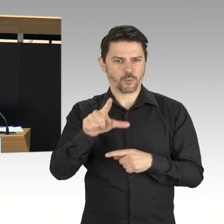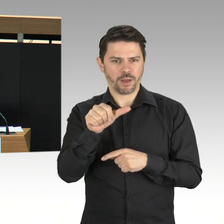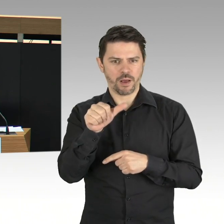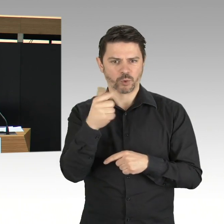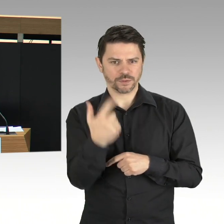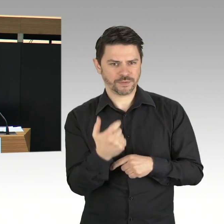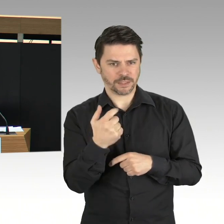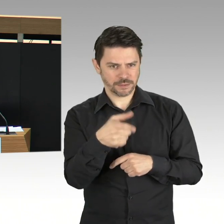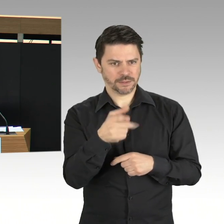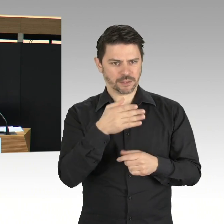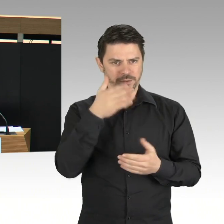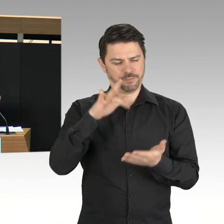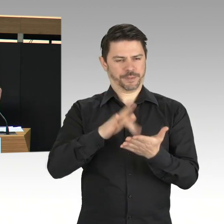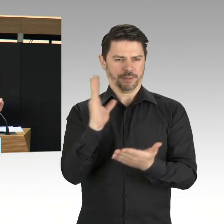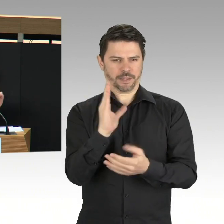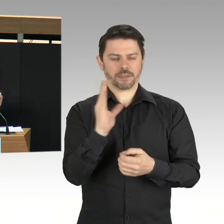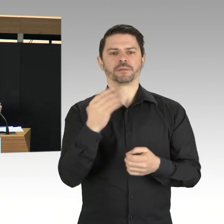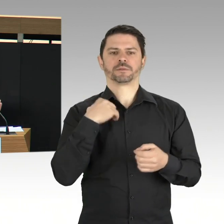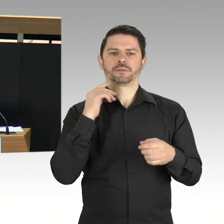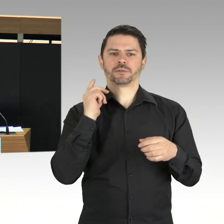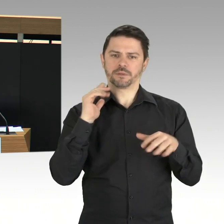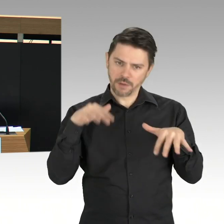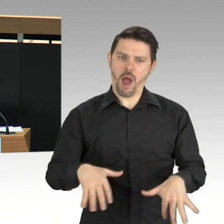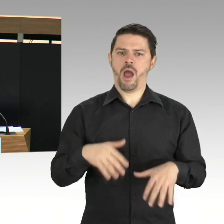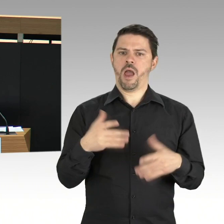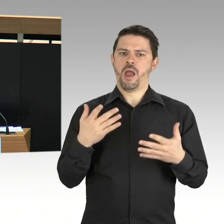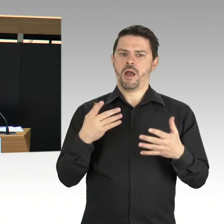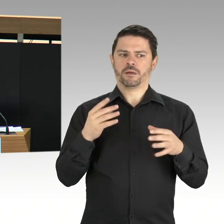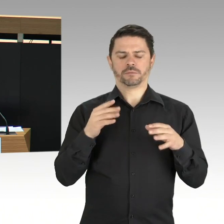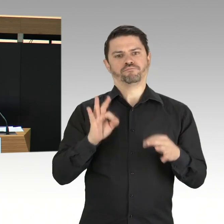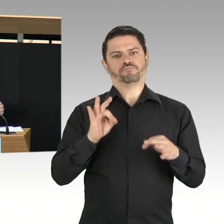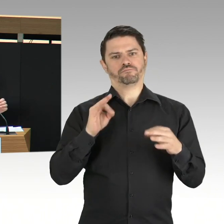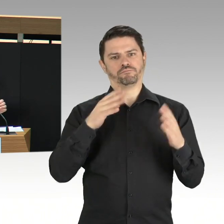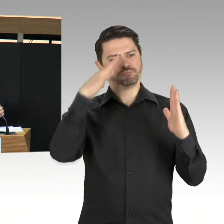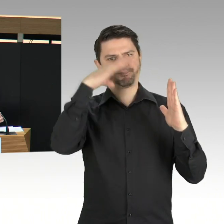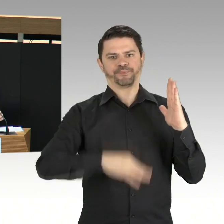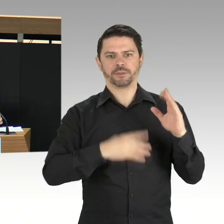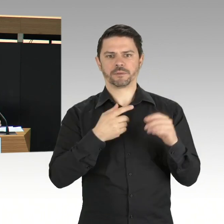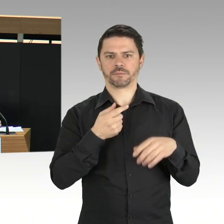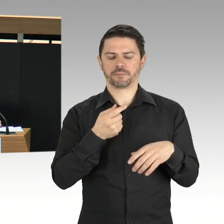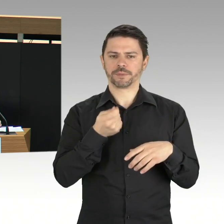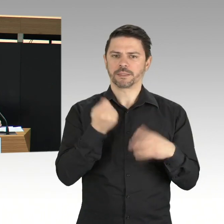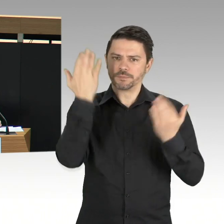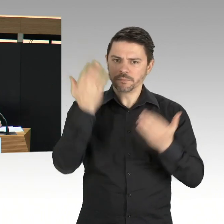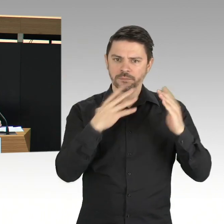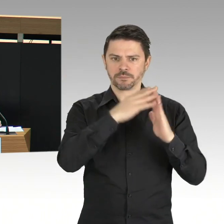Übrigens: Das Mietkataster ist auch so wichtig, weil es endlich für mehr Transparenz auf dem Berliner Wohnungsmarkt sorgt.